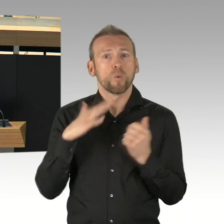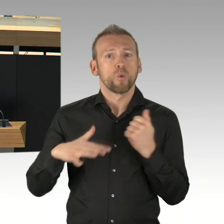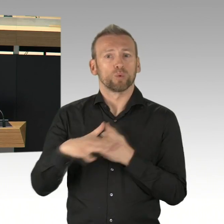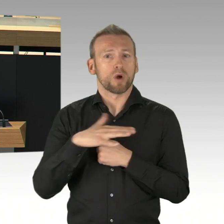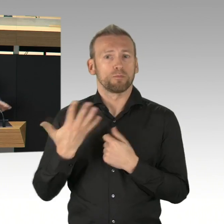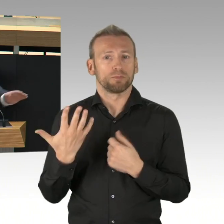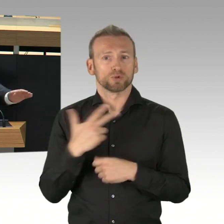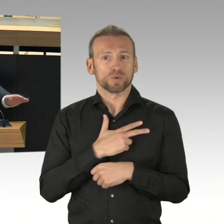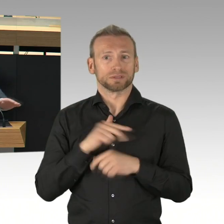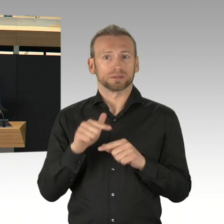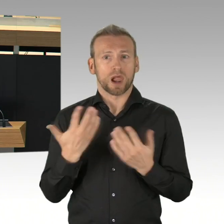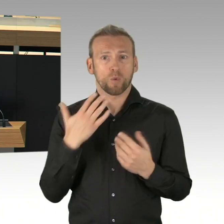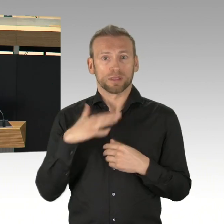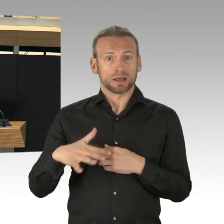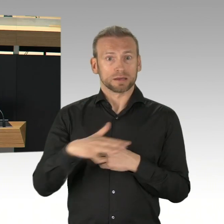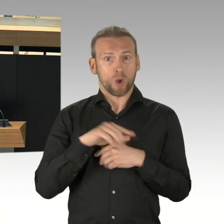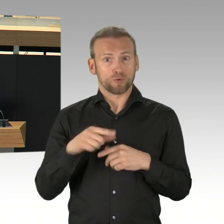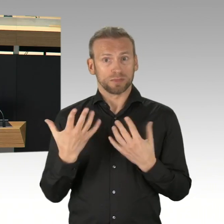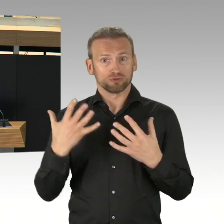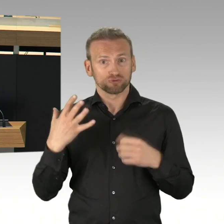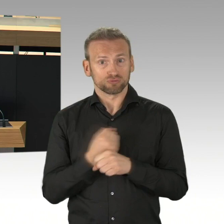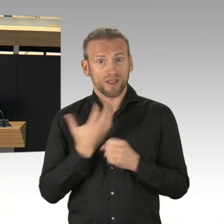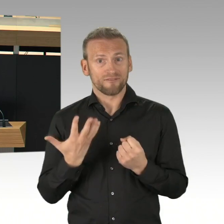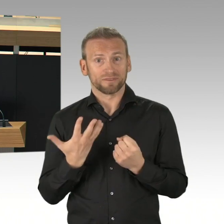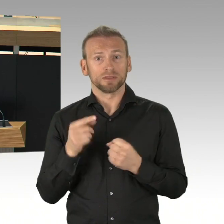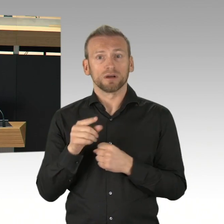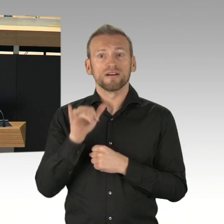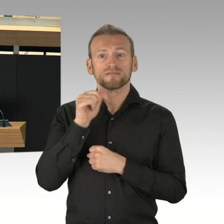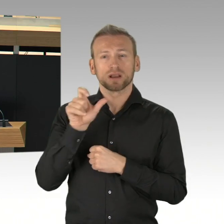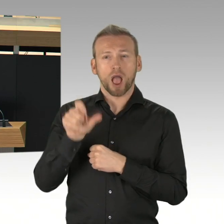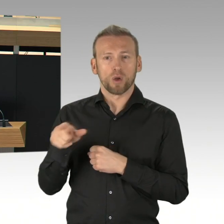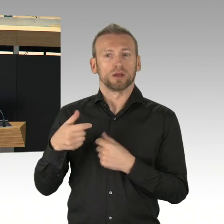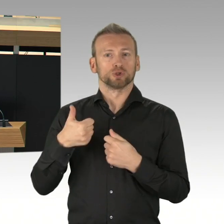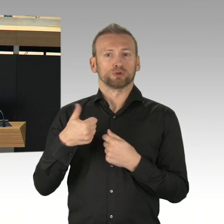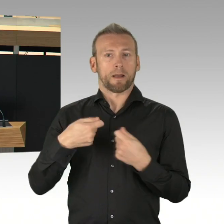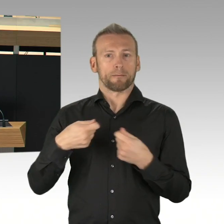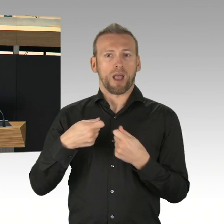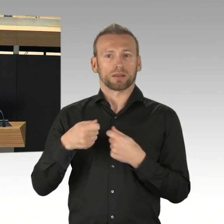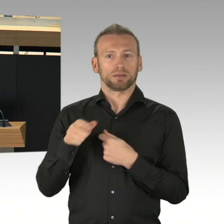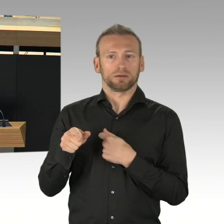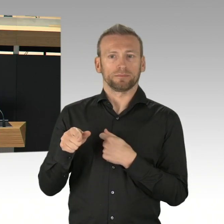Und dann hatten wir die Frau an der Supermarktkasse schon, Berge von Informationen, die sie geliefert haben.